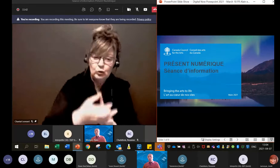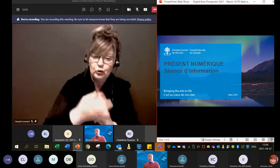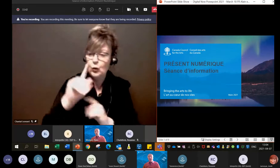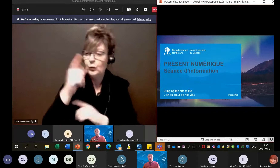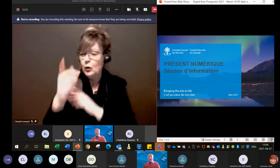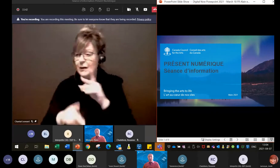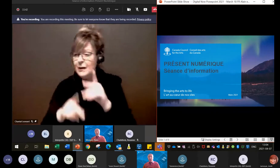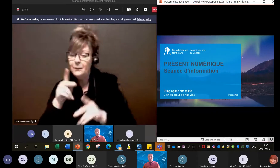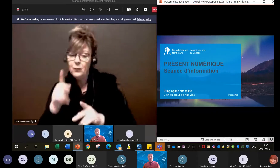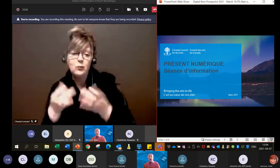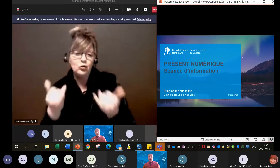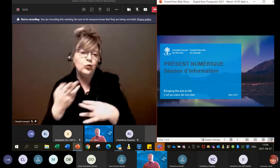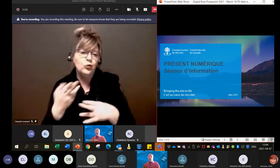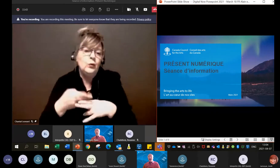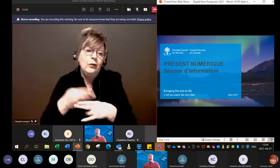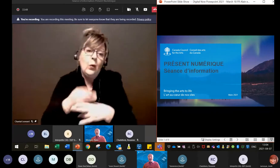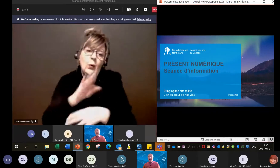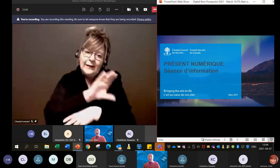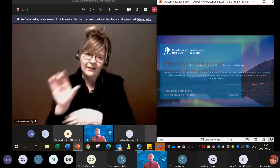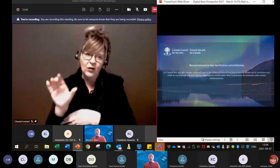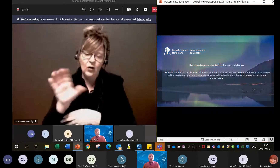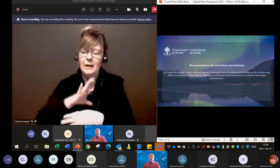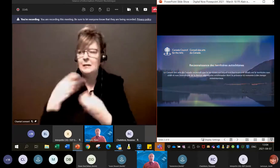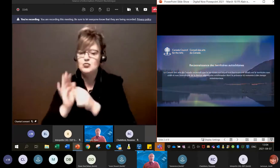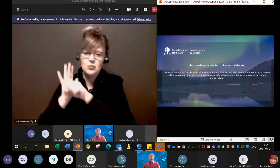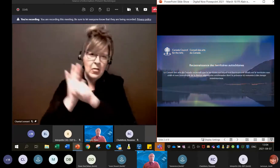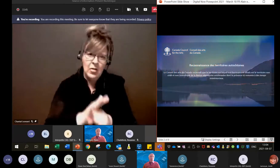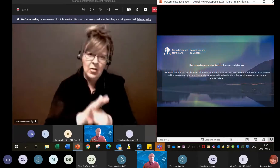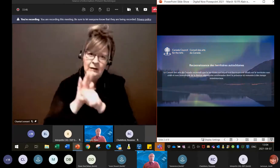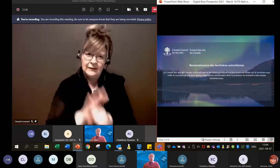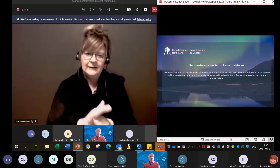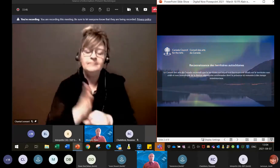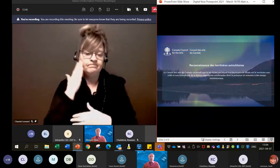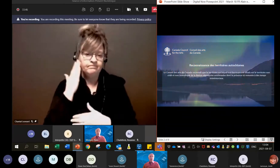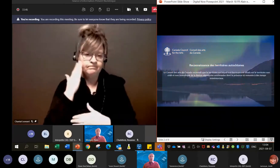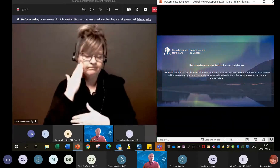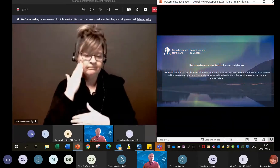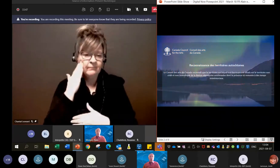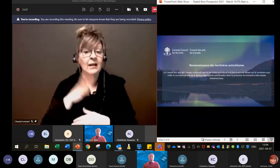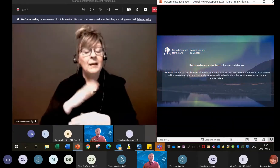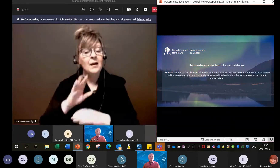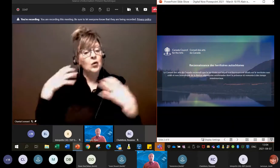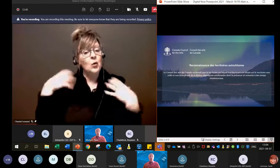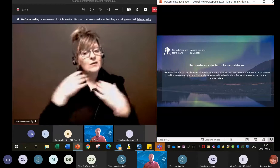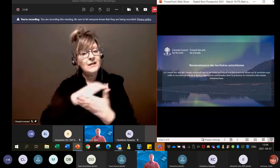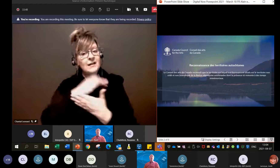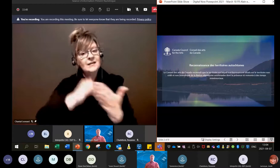le Canada. Il croit ardemment que les arts